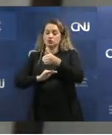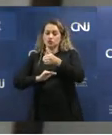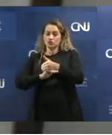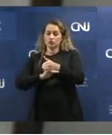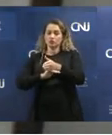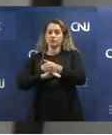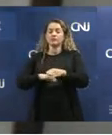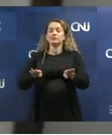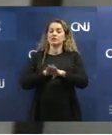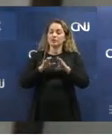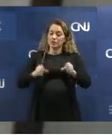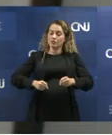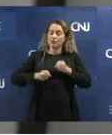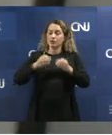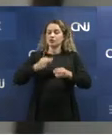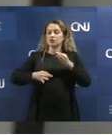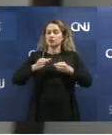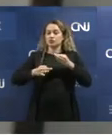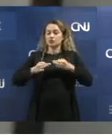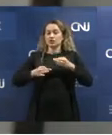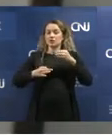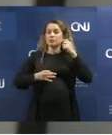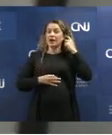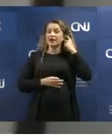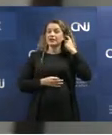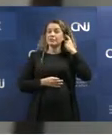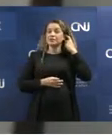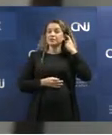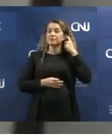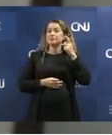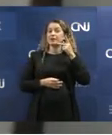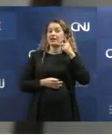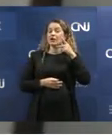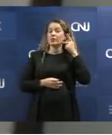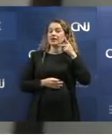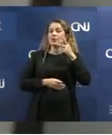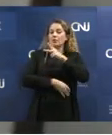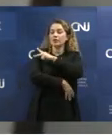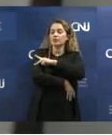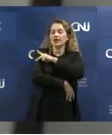e para o poder Judiciário paraibano. Com essas ações, o presidente, também trazendo a lembrança,